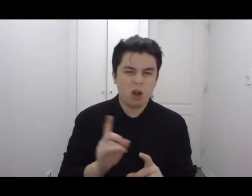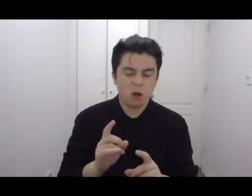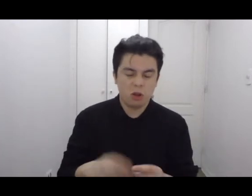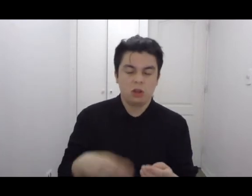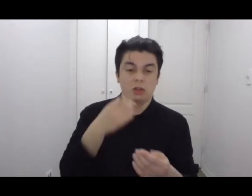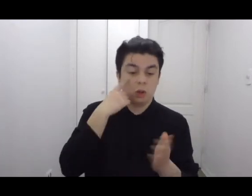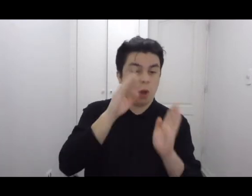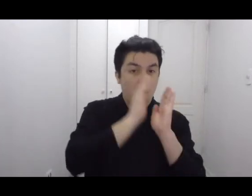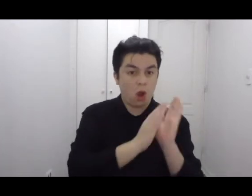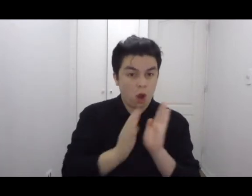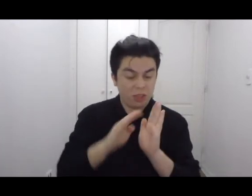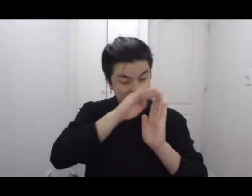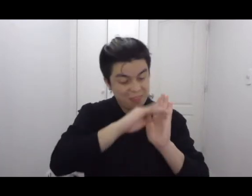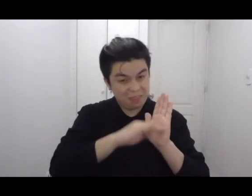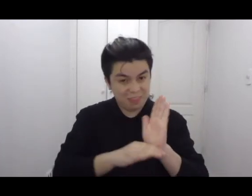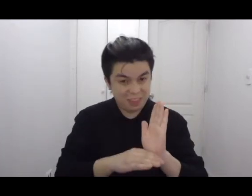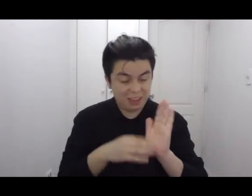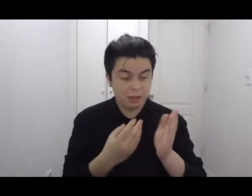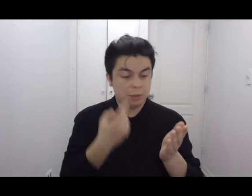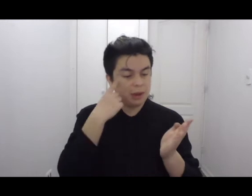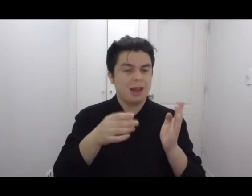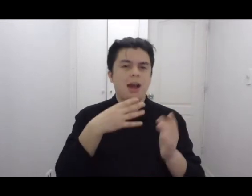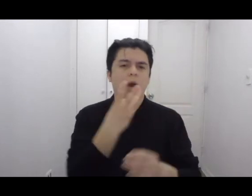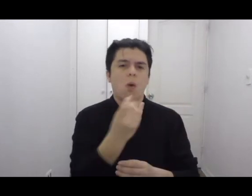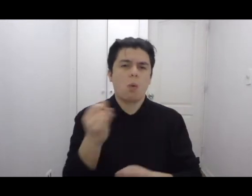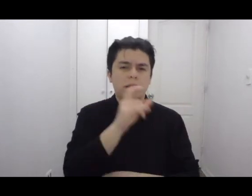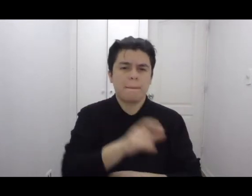de personas que vas a cocinar, porque todos esos datos tu los metes la aplicación, para